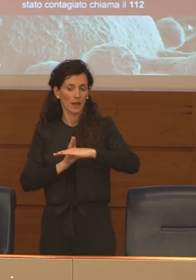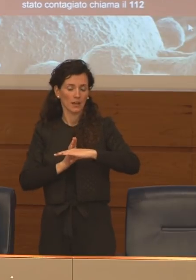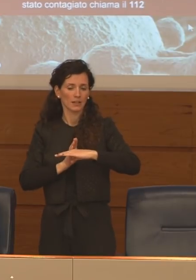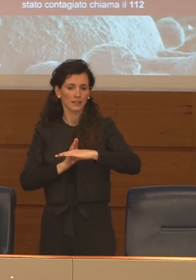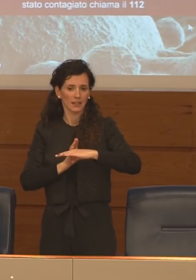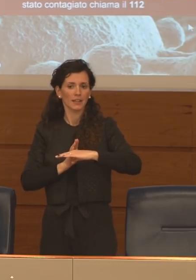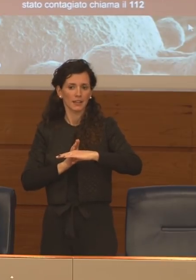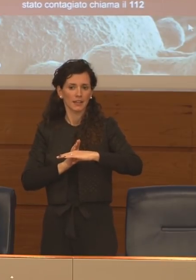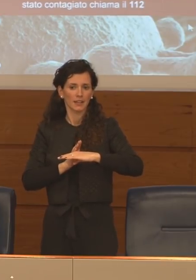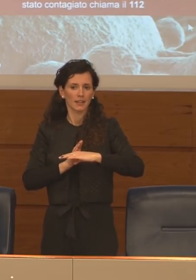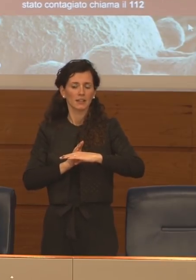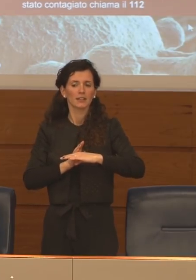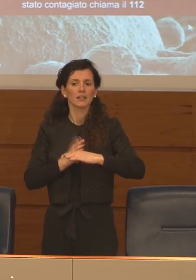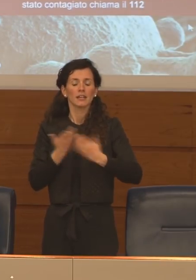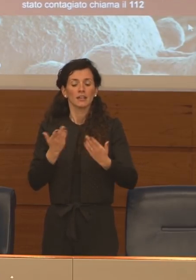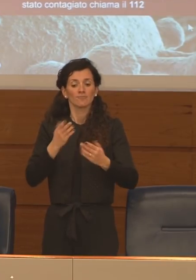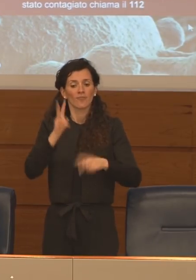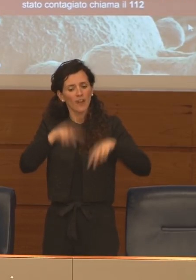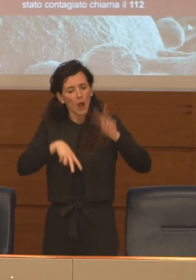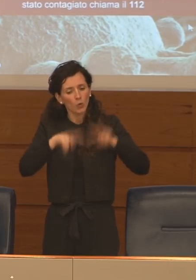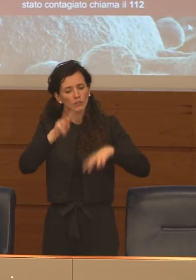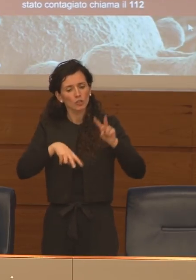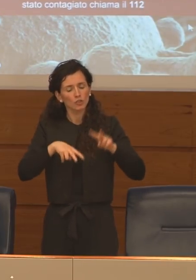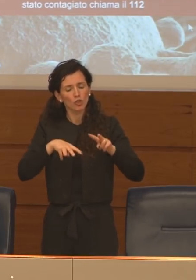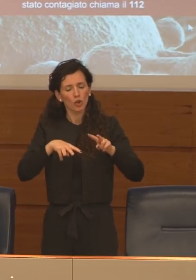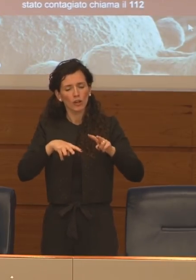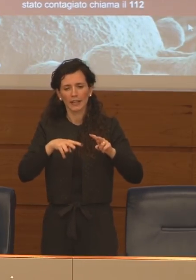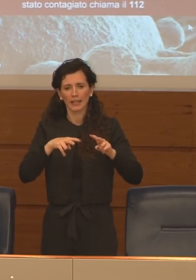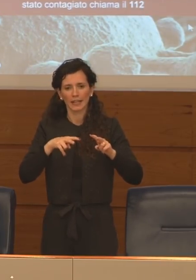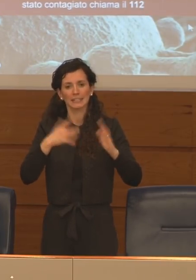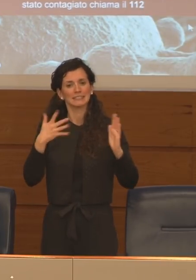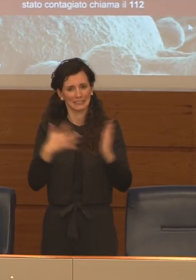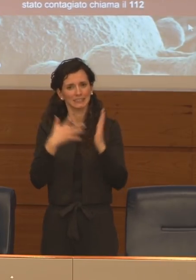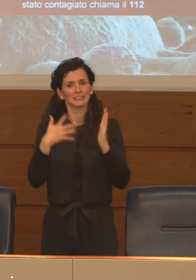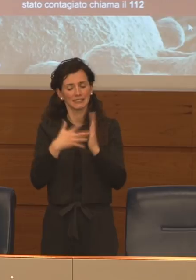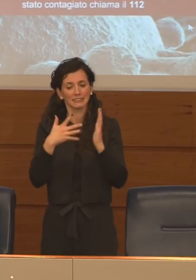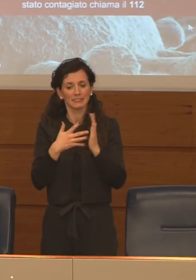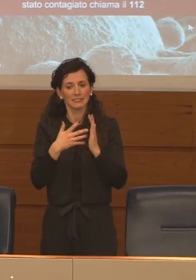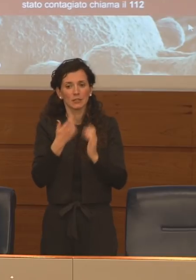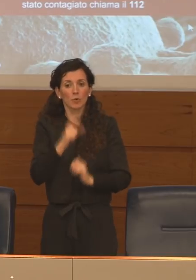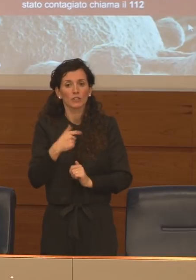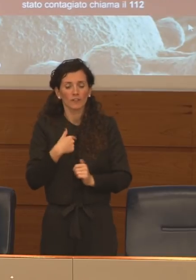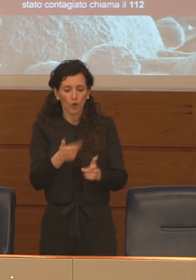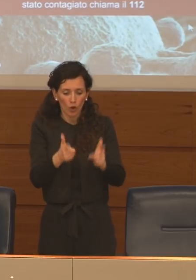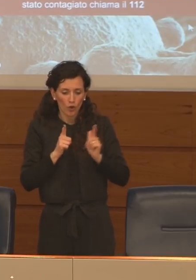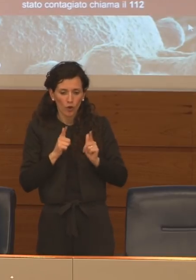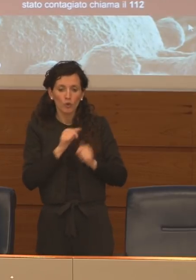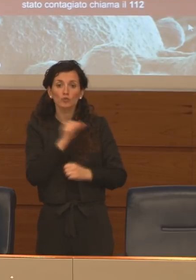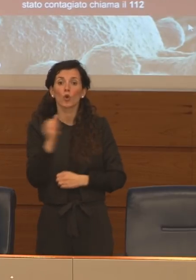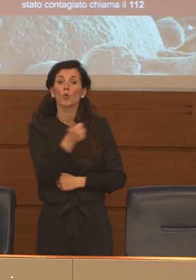valutazione è difficile fatta soltanto su dei numeri, il motivo per cui anche